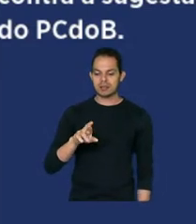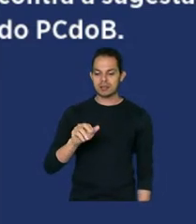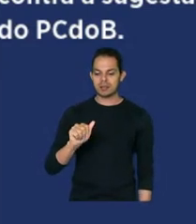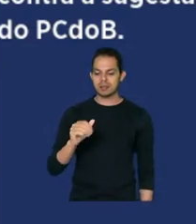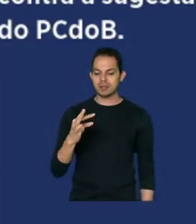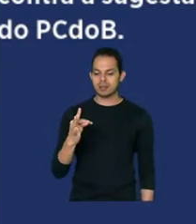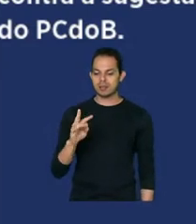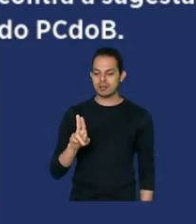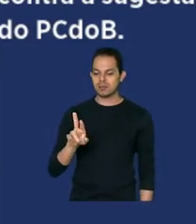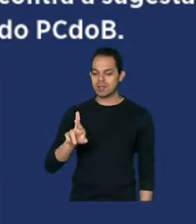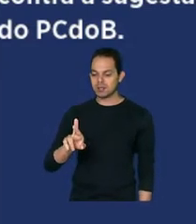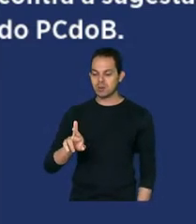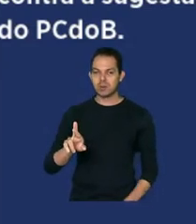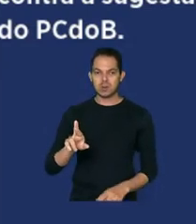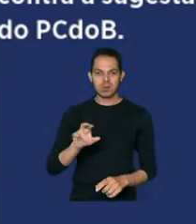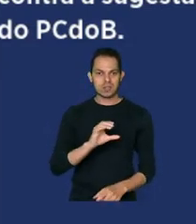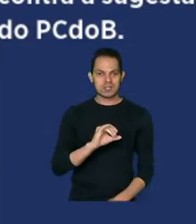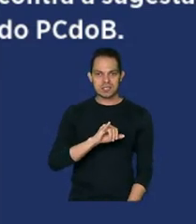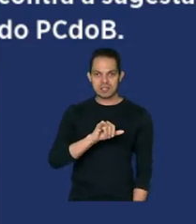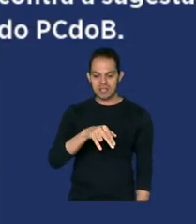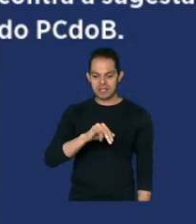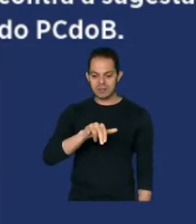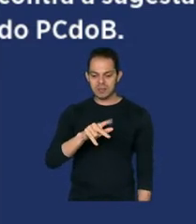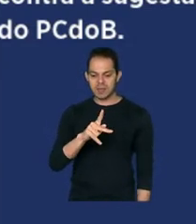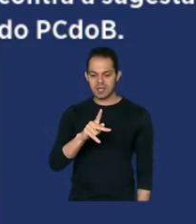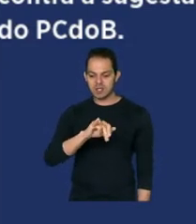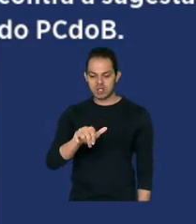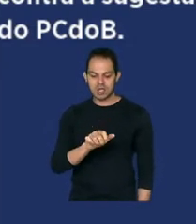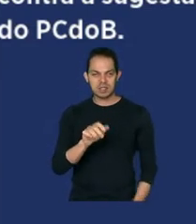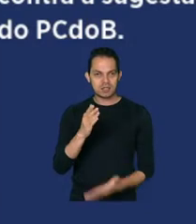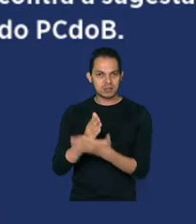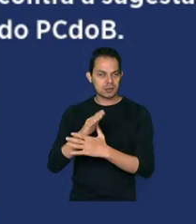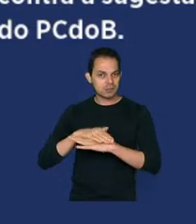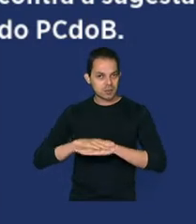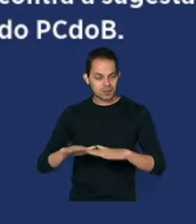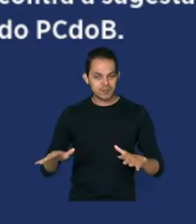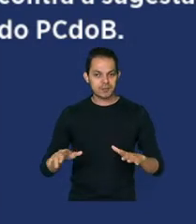NATURAIS PARA A SEGURANÇA PÚ BLICA, PARA A EMBRATUR, PARA EMBRATUR DEIXAR DE SER UM CNPJ